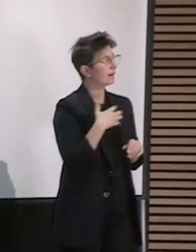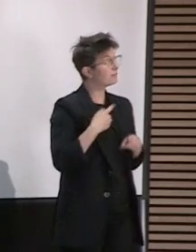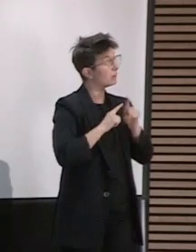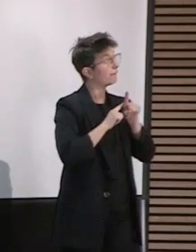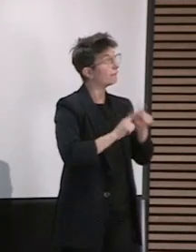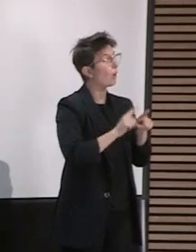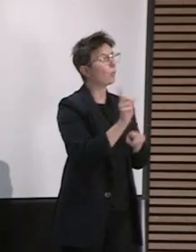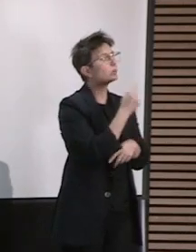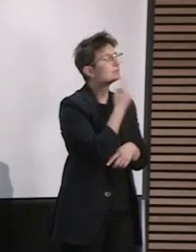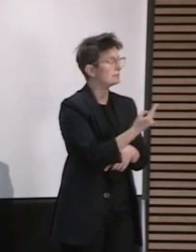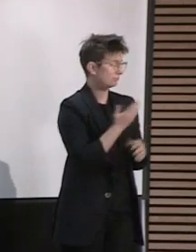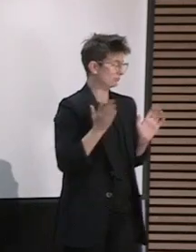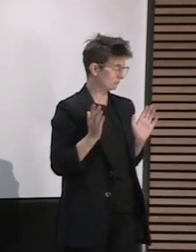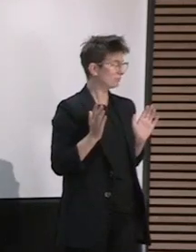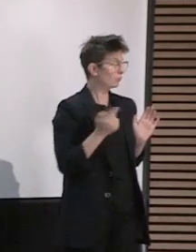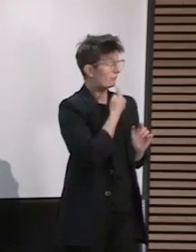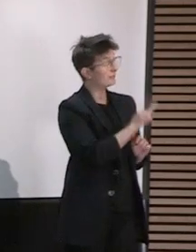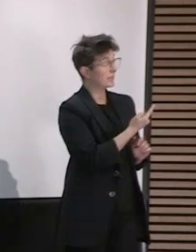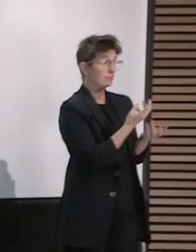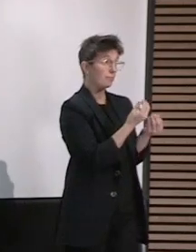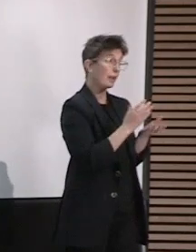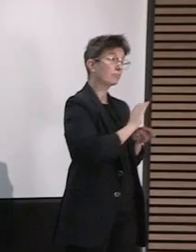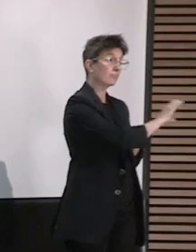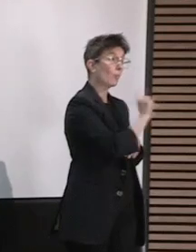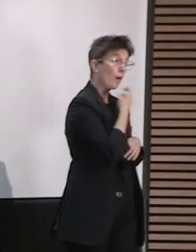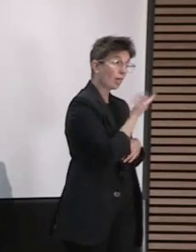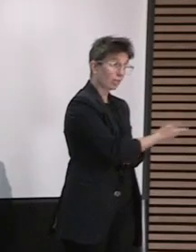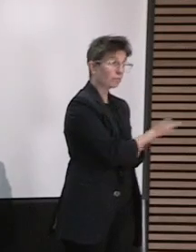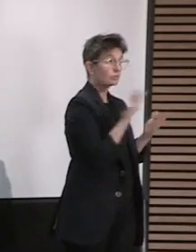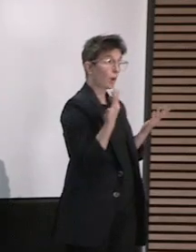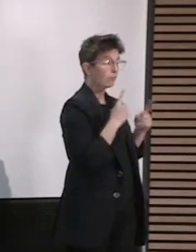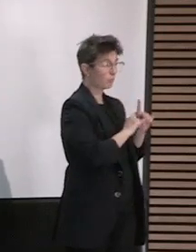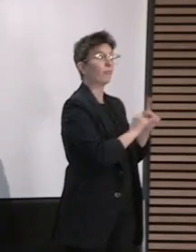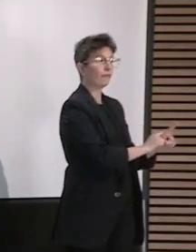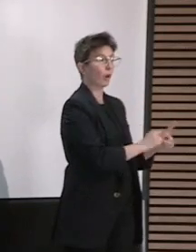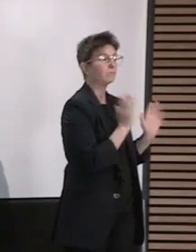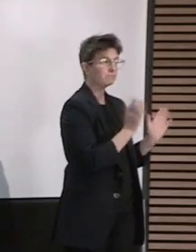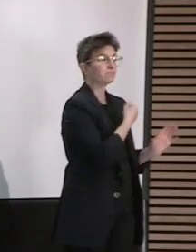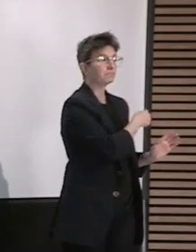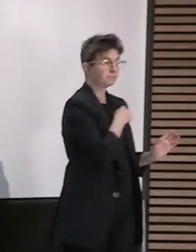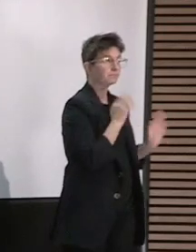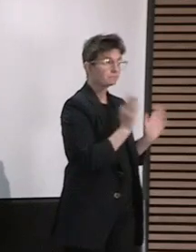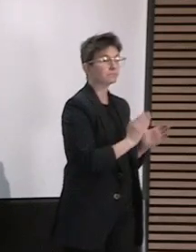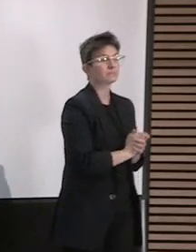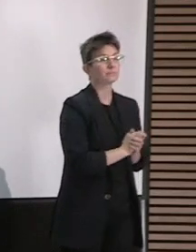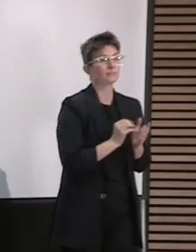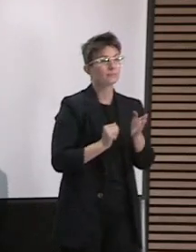nga tangata kaore nei e pai ki a ia ka hiahia ranei kua